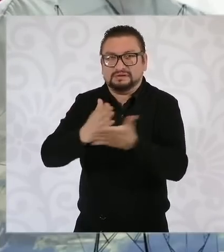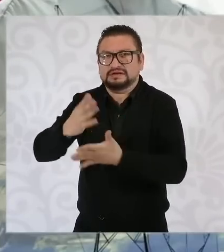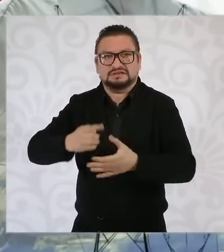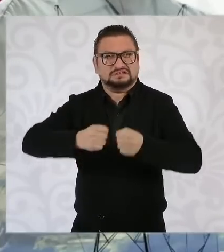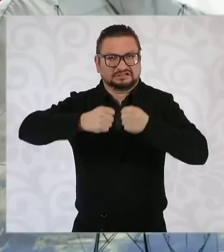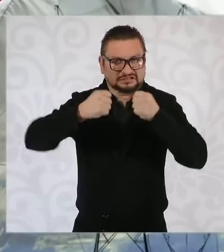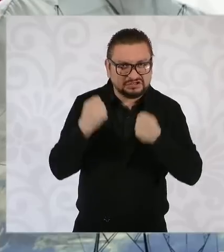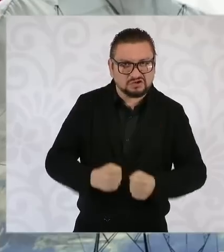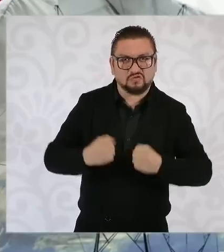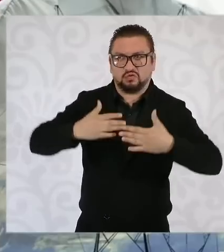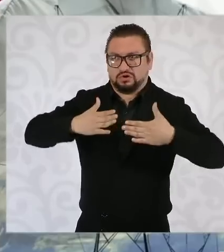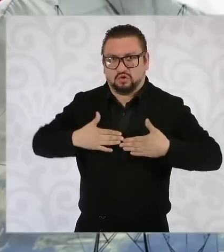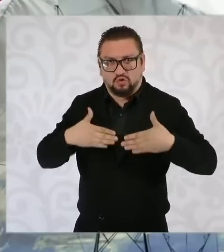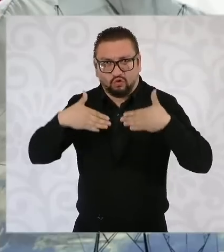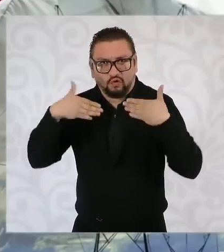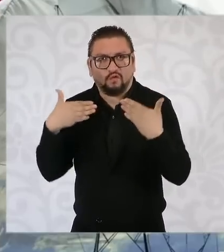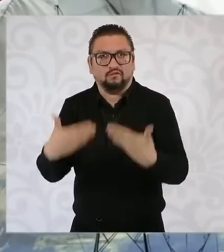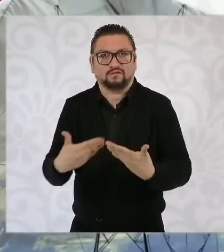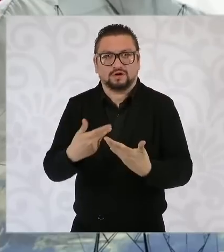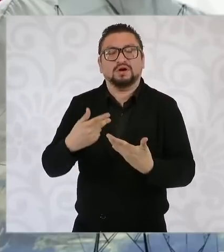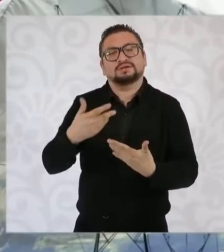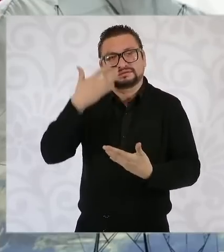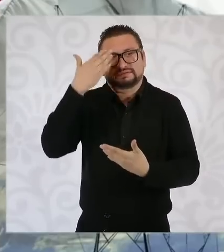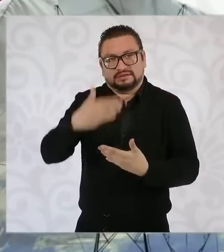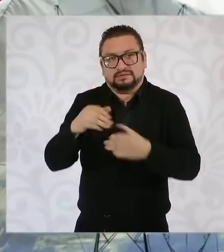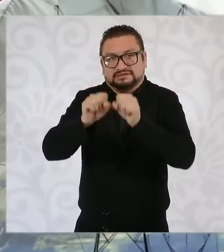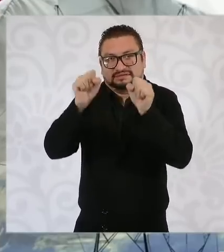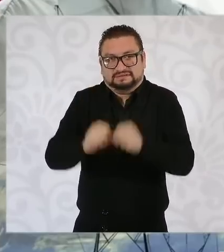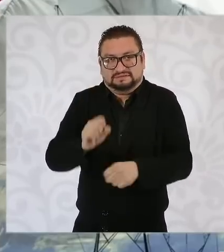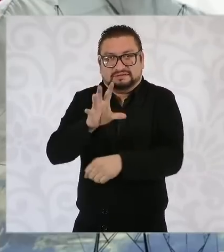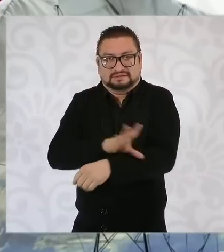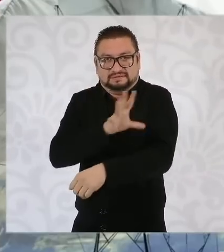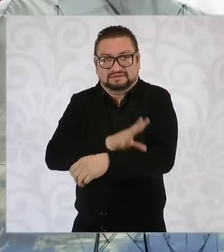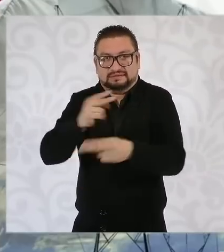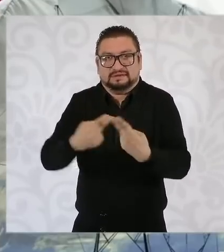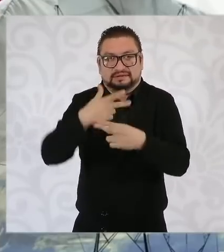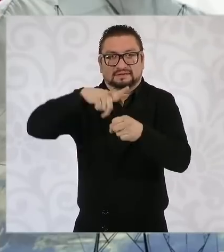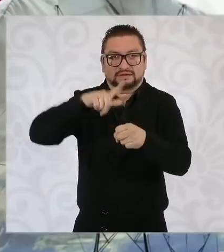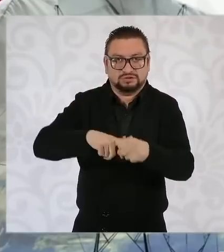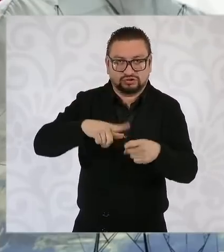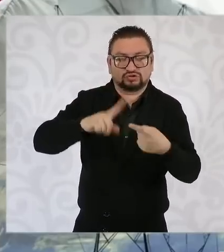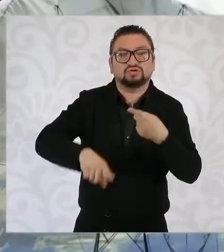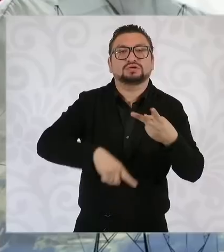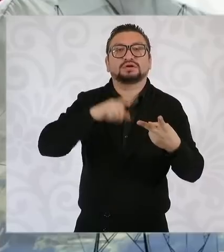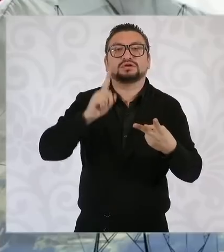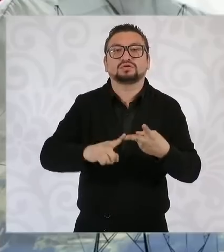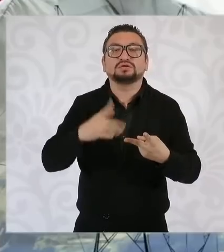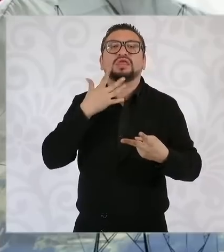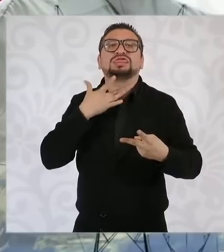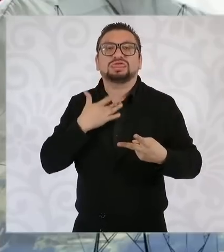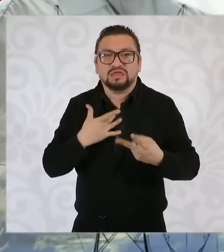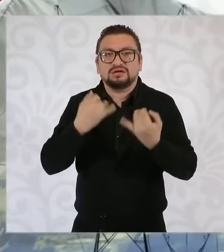confiabilidad tanto del sistema eléctrico nacional como de la provisión de hidrocarburos y de gas